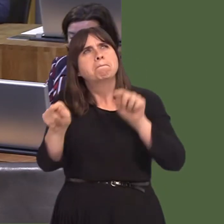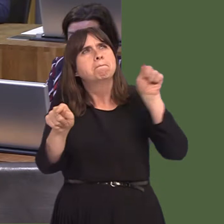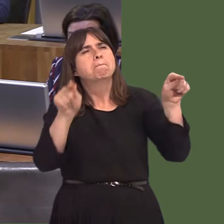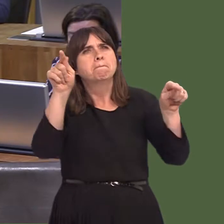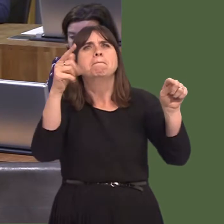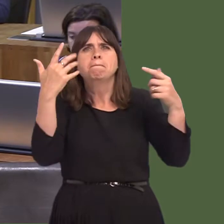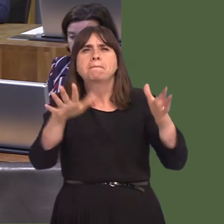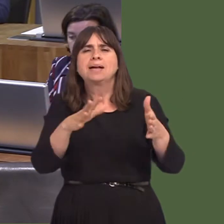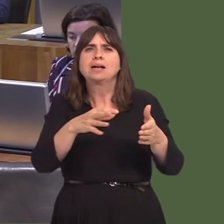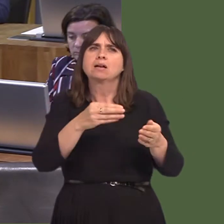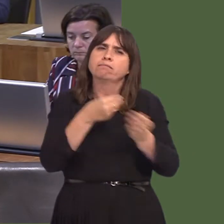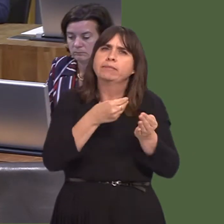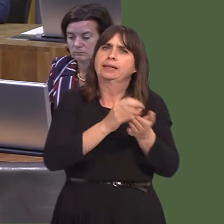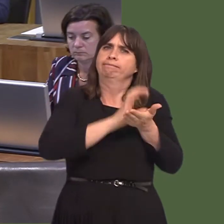mewn llefydd gwledig a threfol.